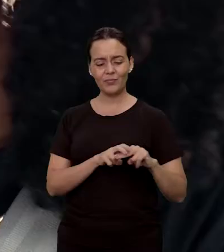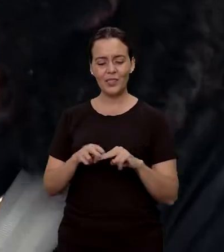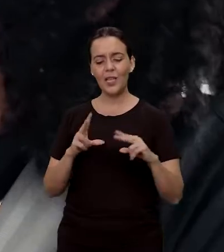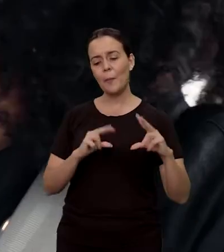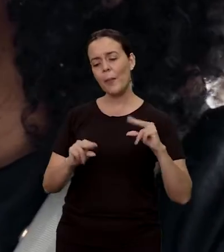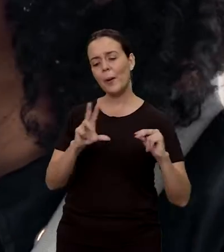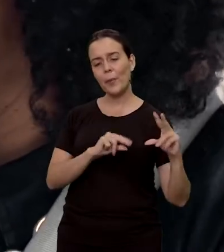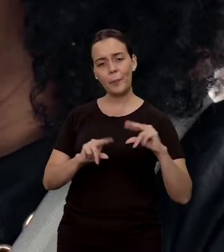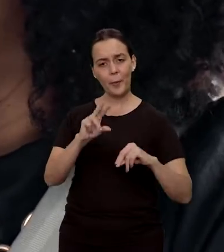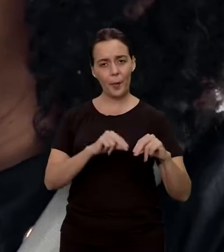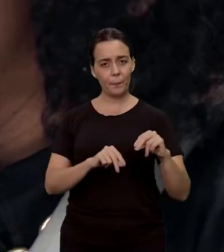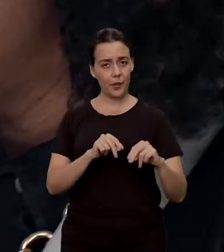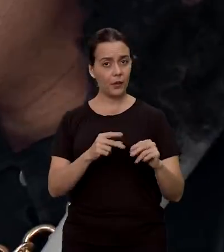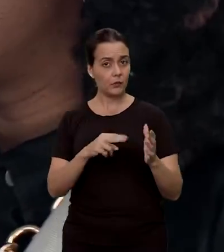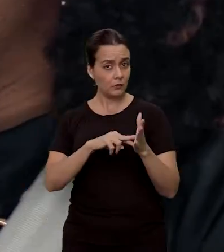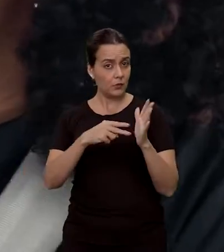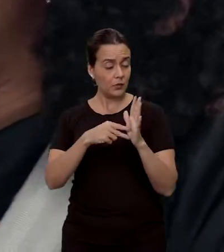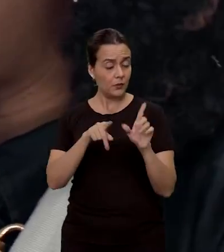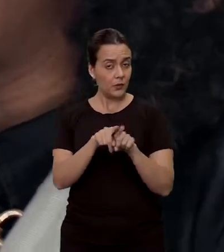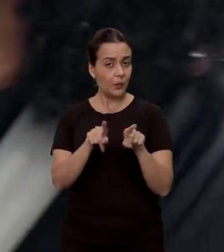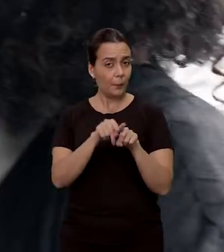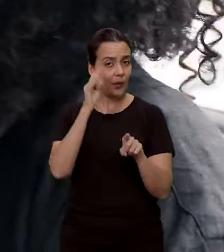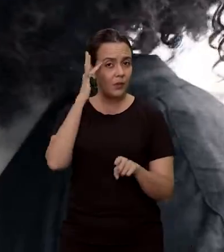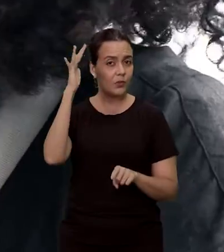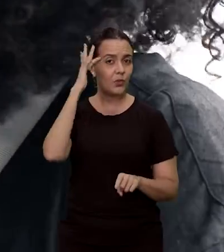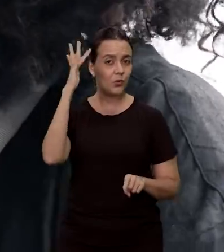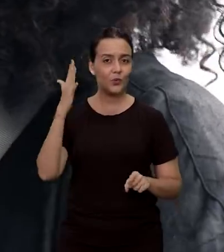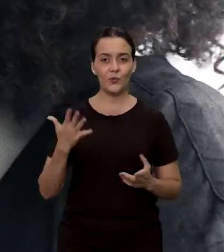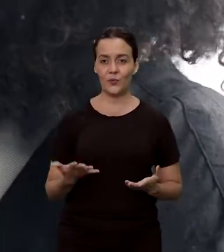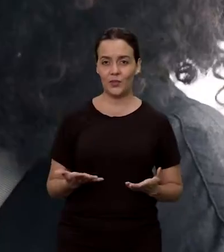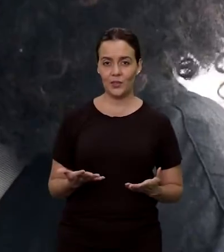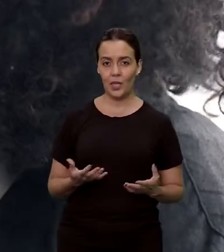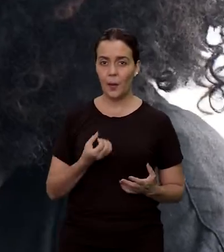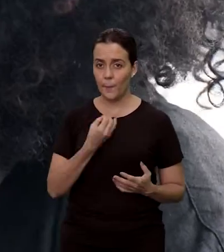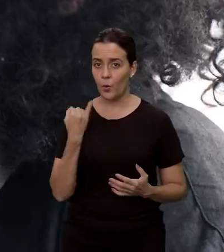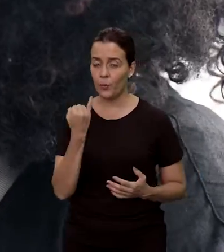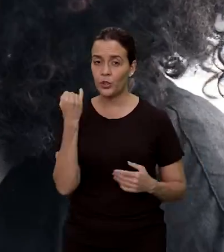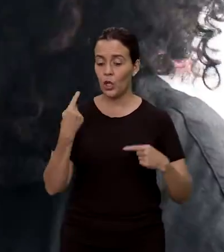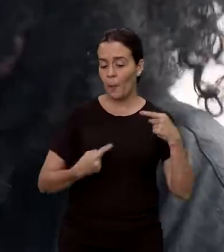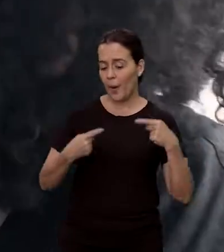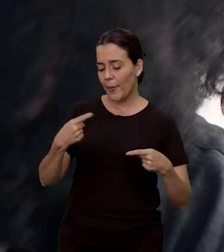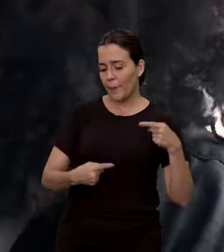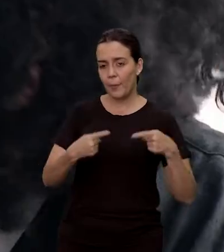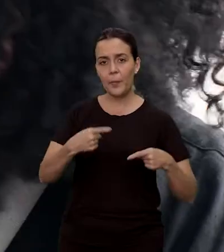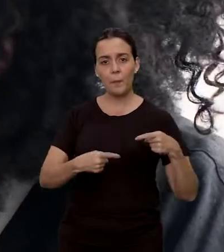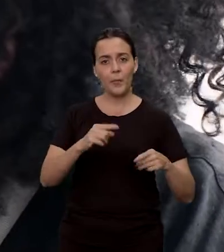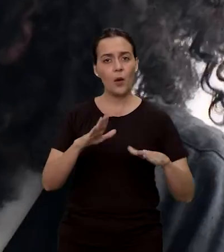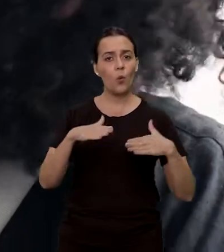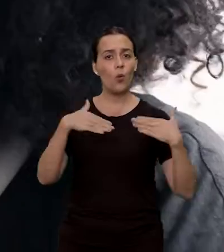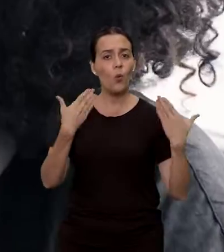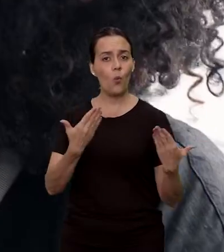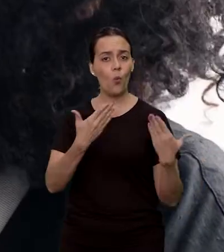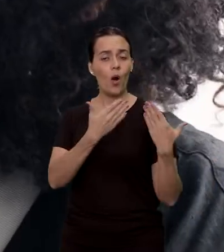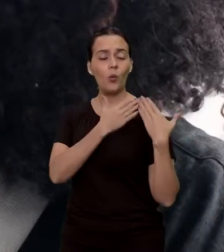o que é filosofia, né? Discutir o que é filosofia e discutir qual o papel mesmo da filosofia.